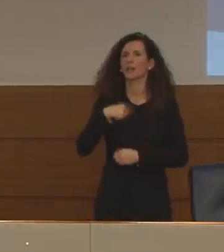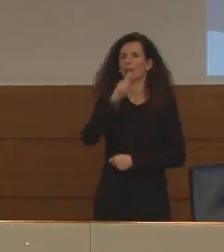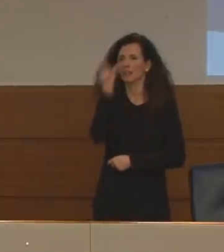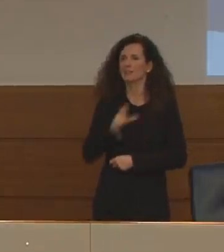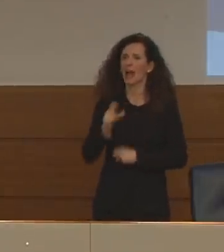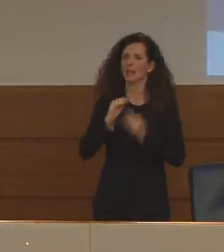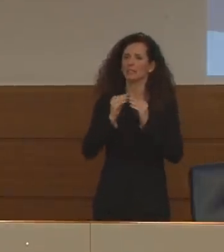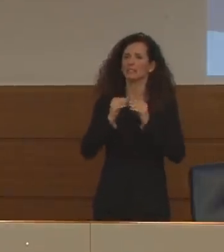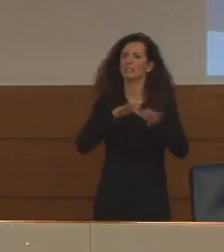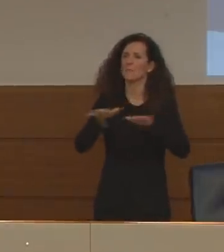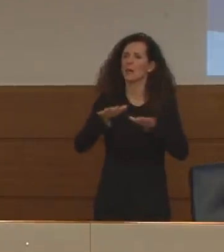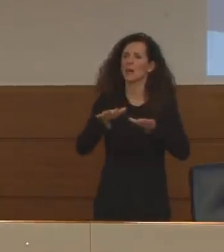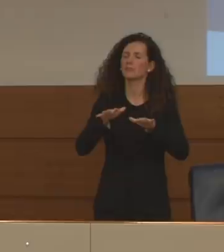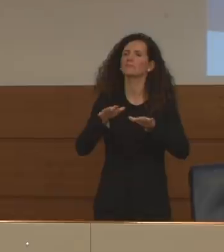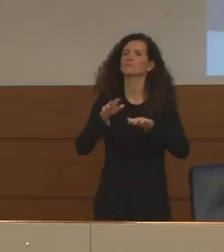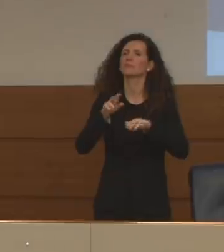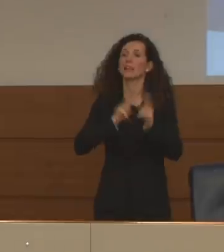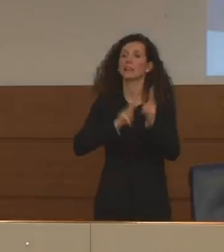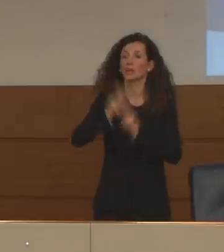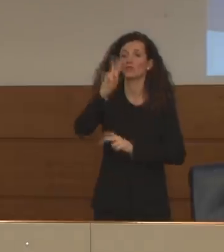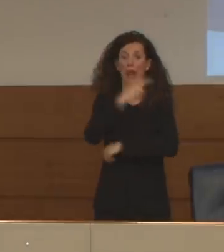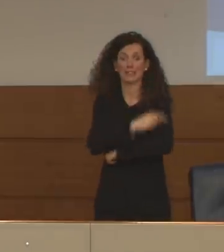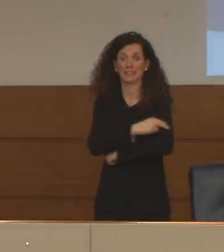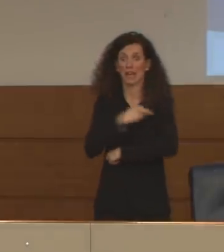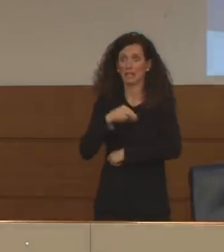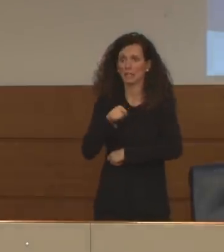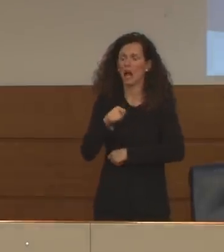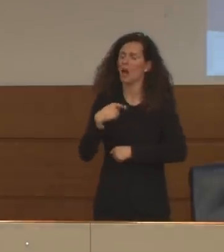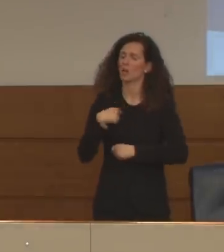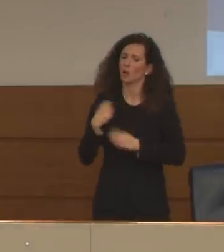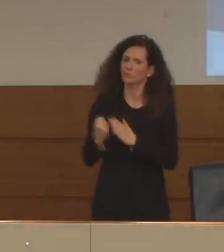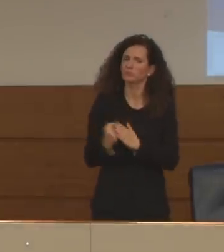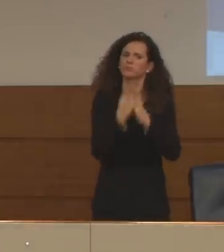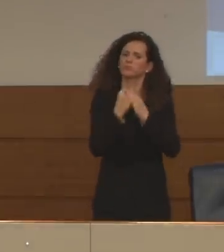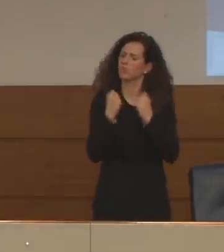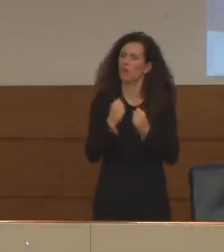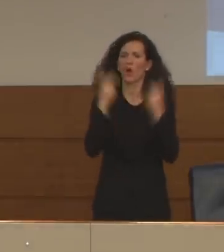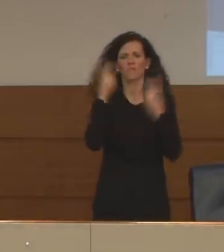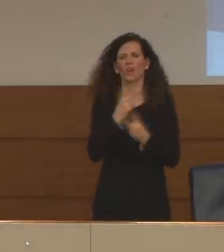nazionale che anche in questa occasione dà prova della sua efficienza.